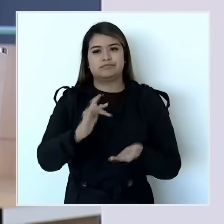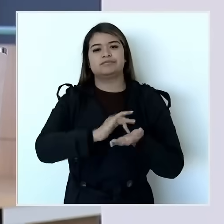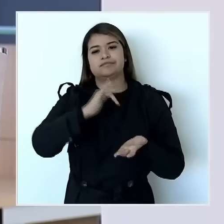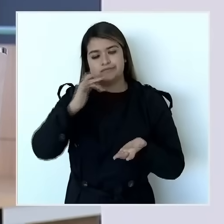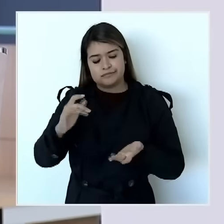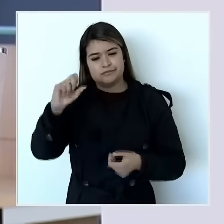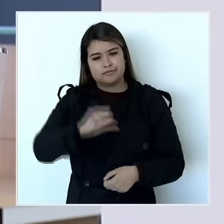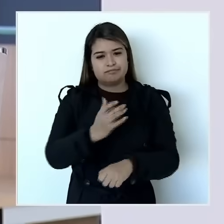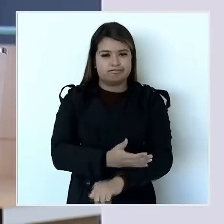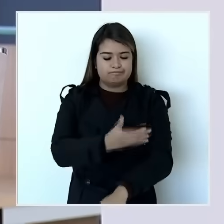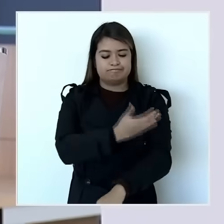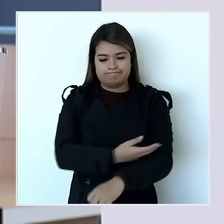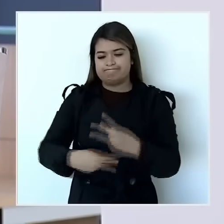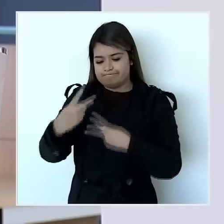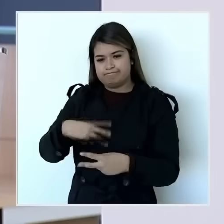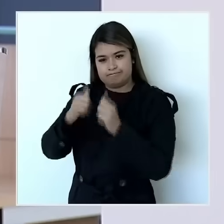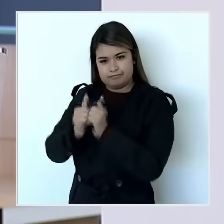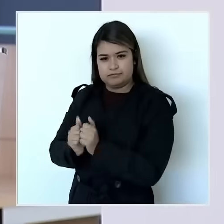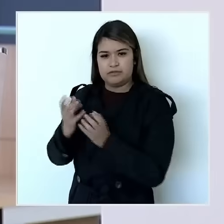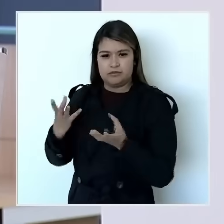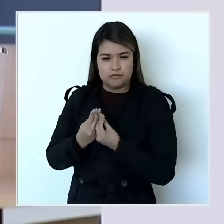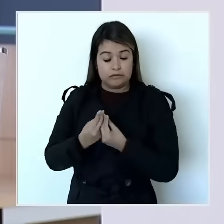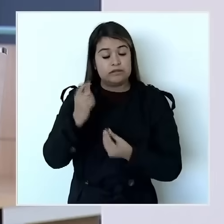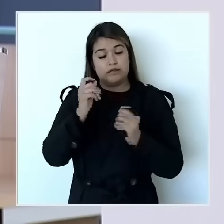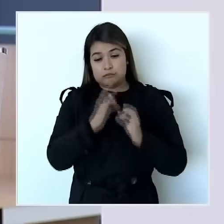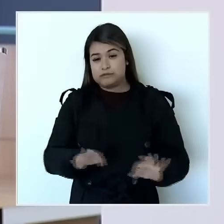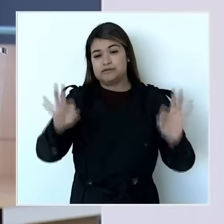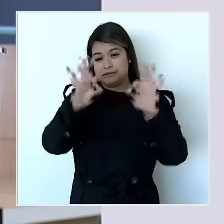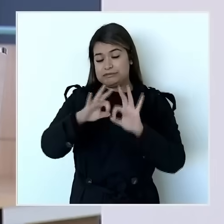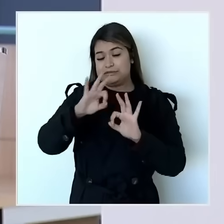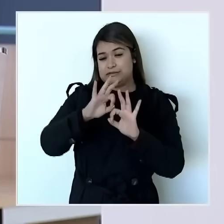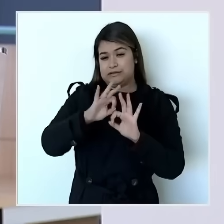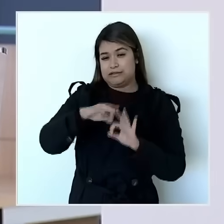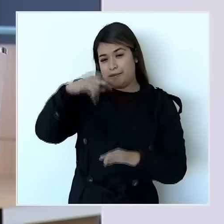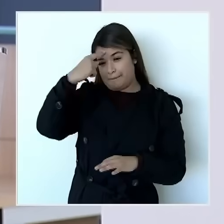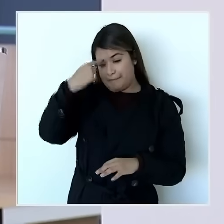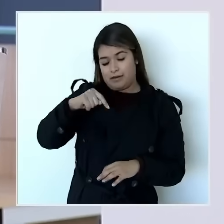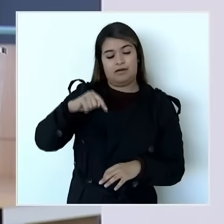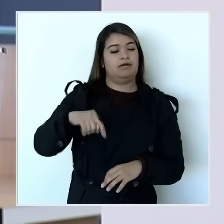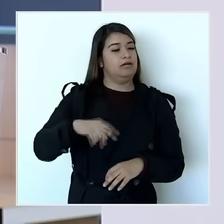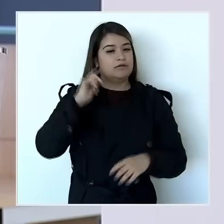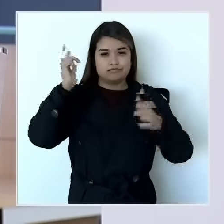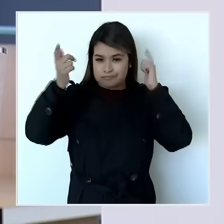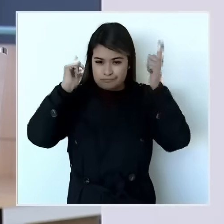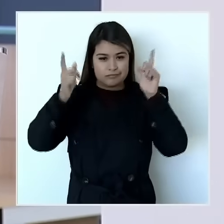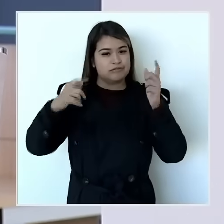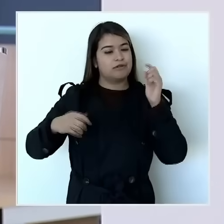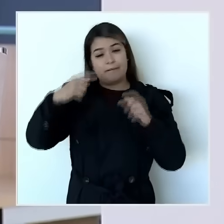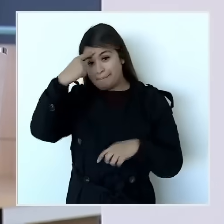en este acto significativo para Nuevo Laredo, para Tamaulipas y para el país. Su presencia